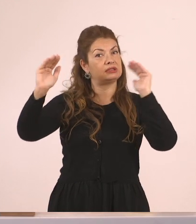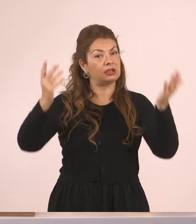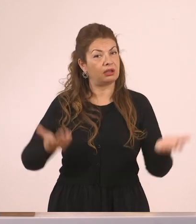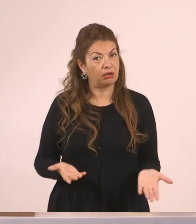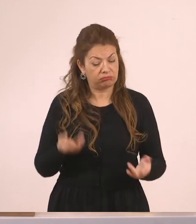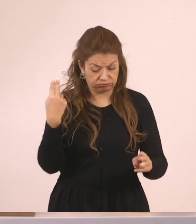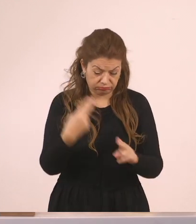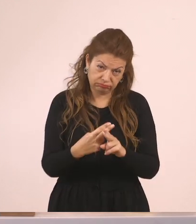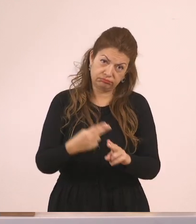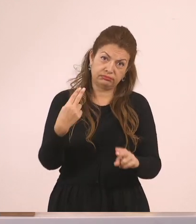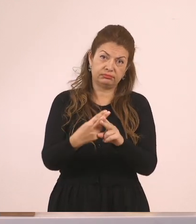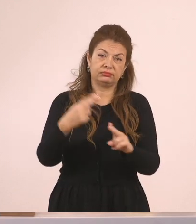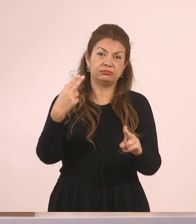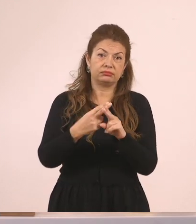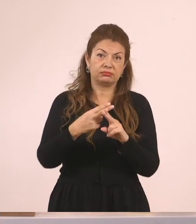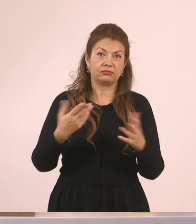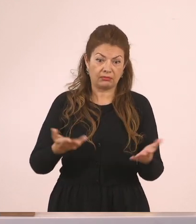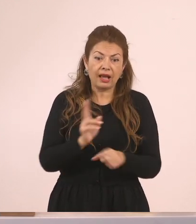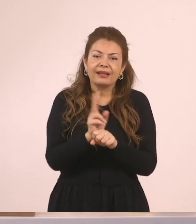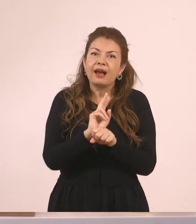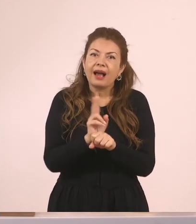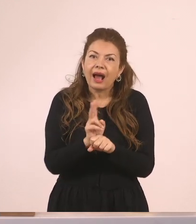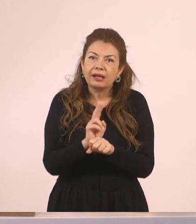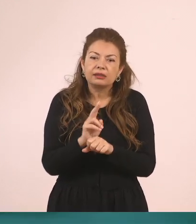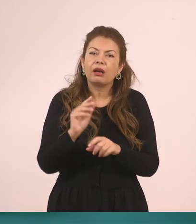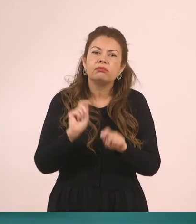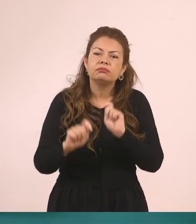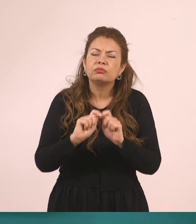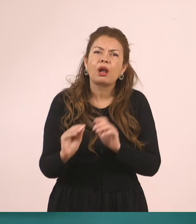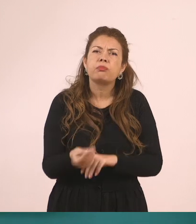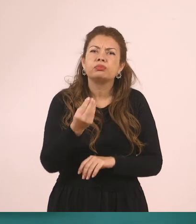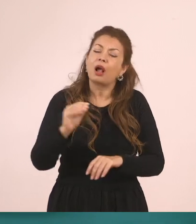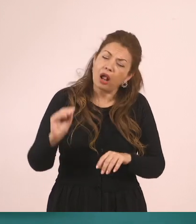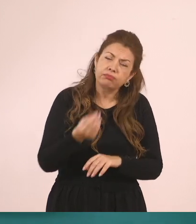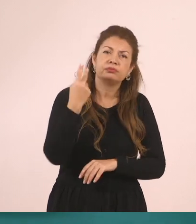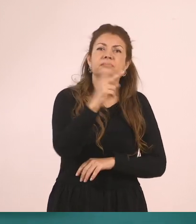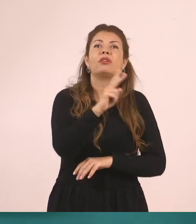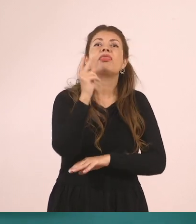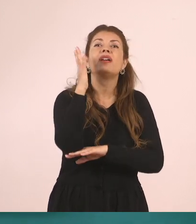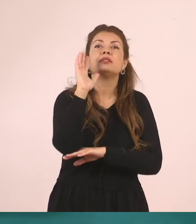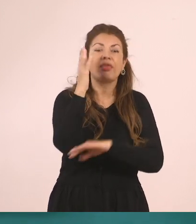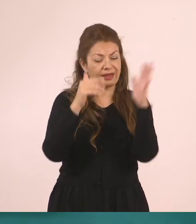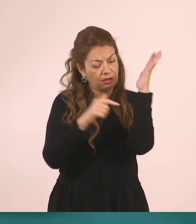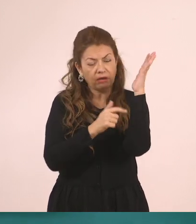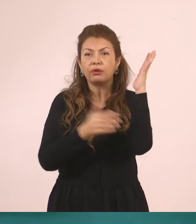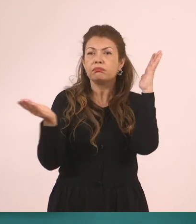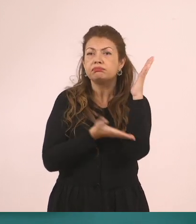Πρώτον και κυριότερο, τα χαρτιά για να φτιαχτούν, φτιάχνονται από τα δεντράκια. Τα δέντρα τι μας δίνουν;